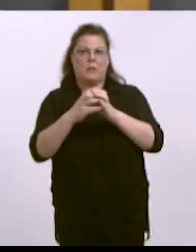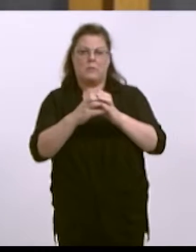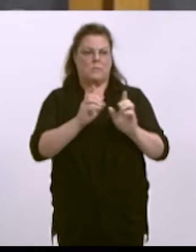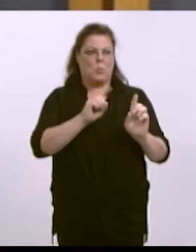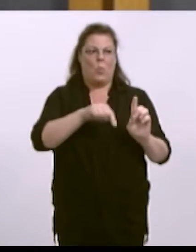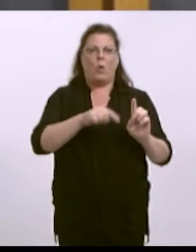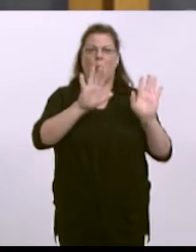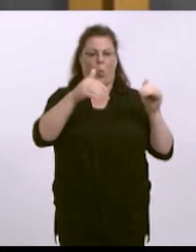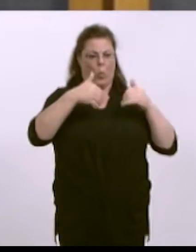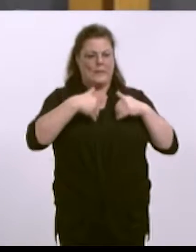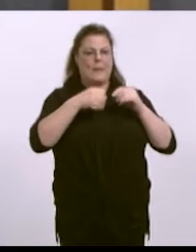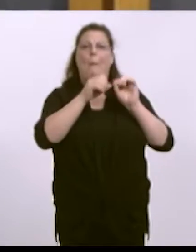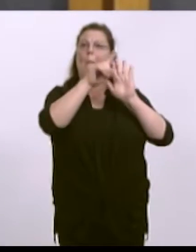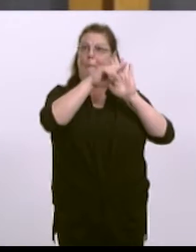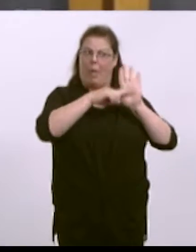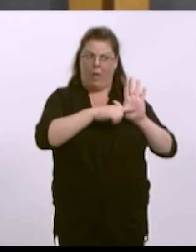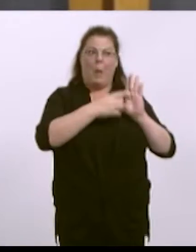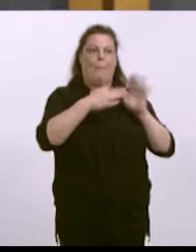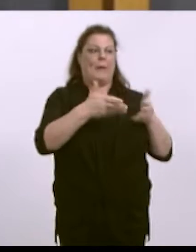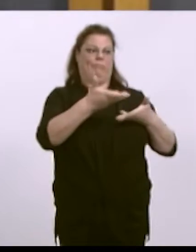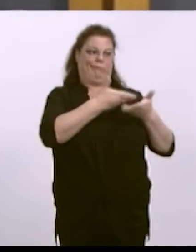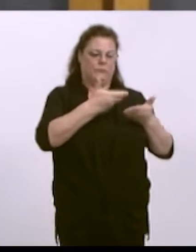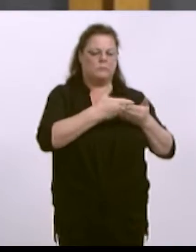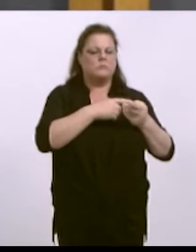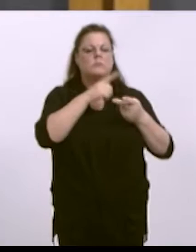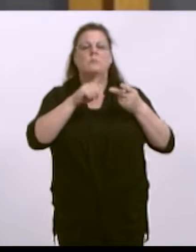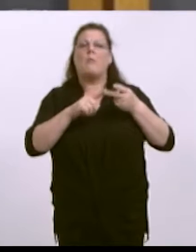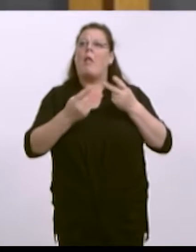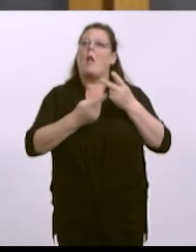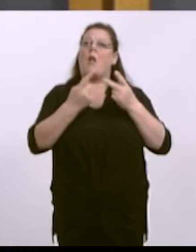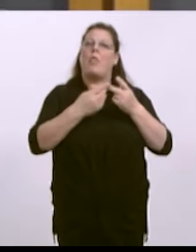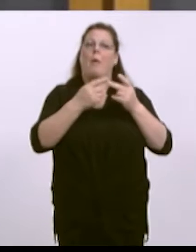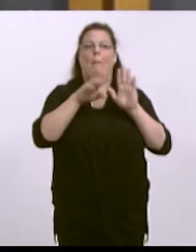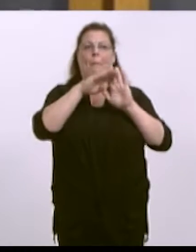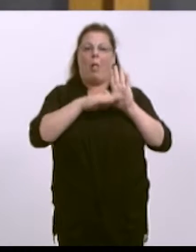amddiffyniad o gosb rhesymol, fel y maeín cael ei alw, ar gyfer cosbi plant. A fedrwch